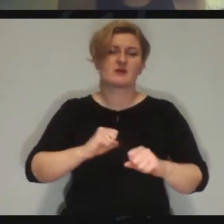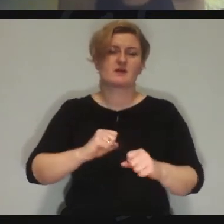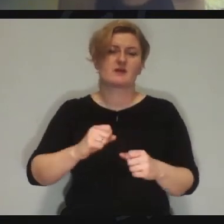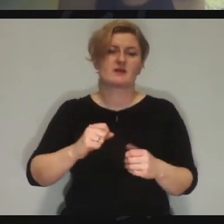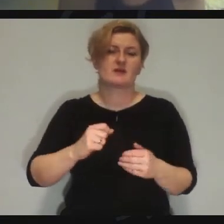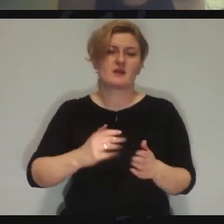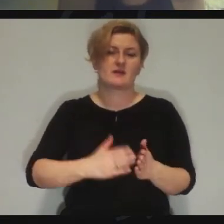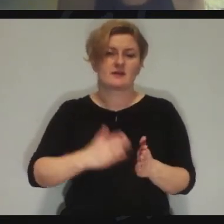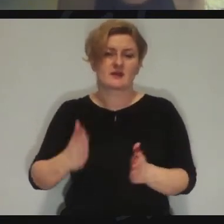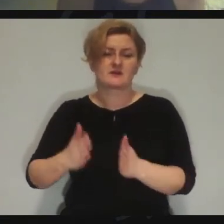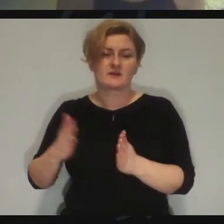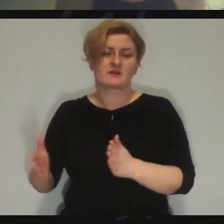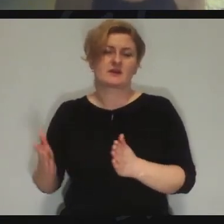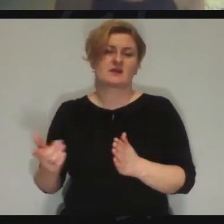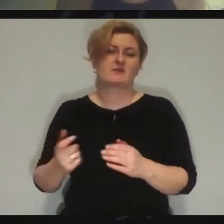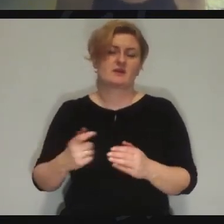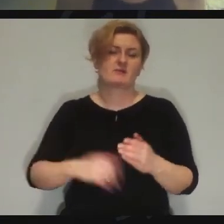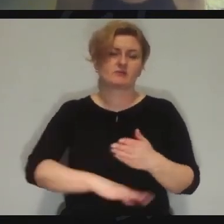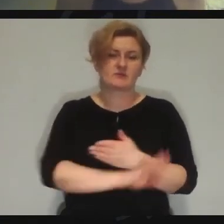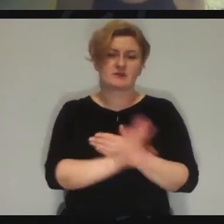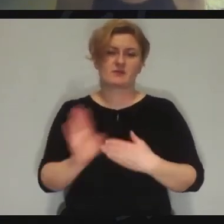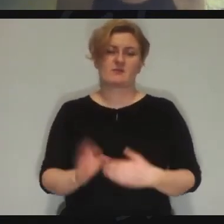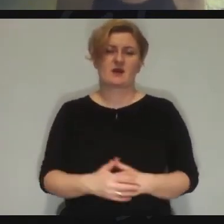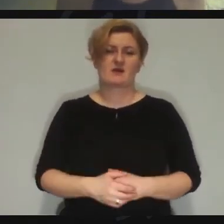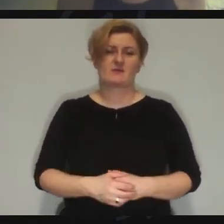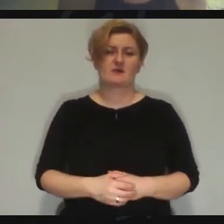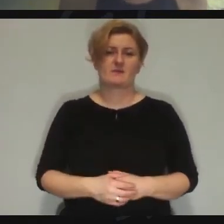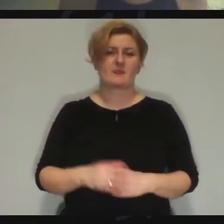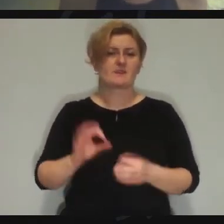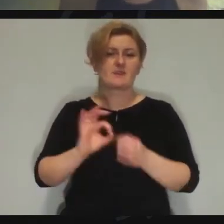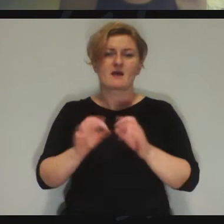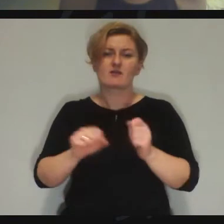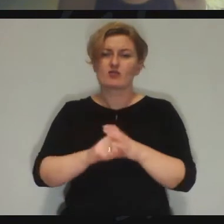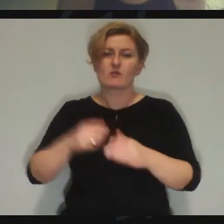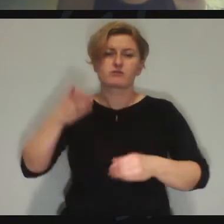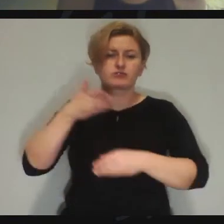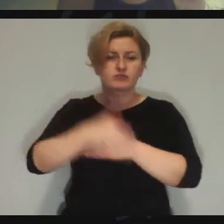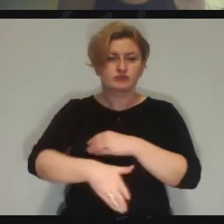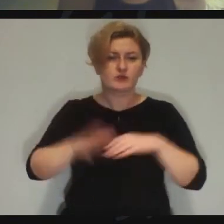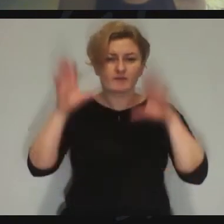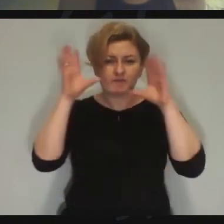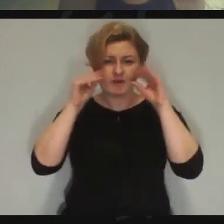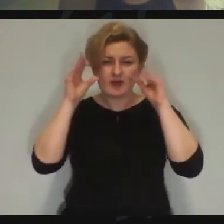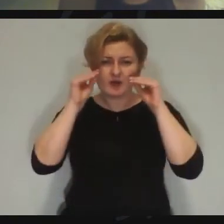Dostajemy feedback. Bywa tak, że to się odbywa do późnych godzin.